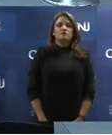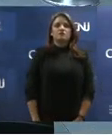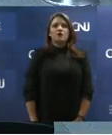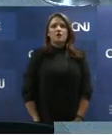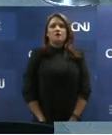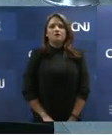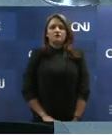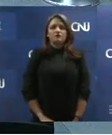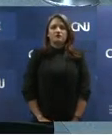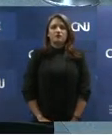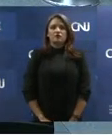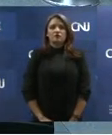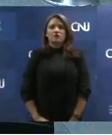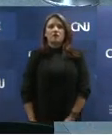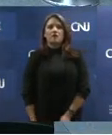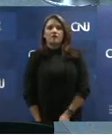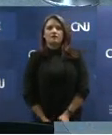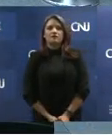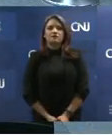o conselheiro Luiz Fernando BANDEIRA de Mello?